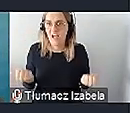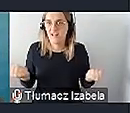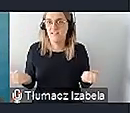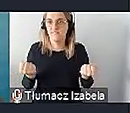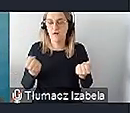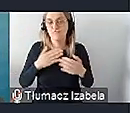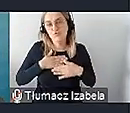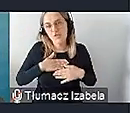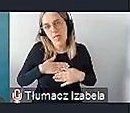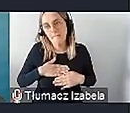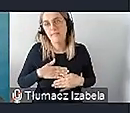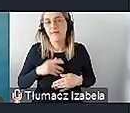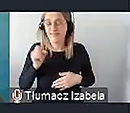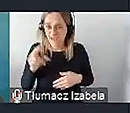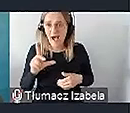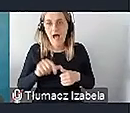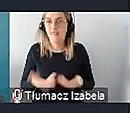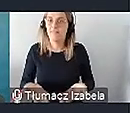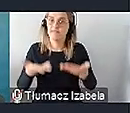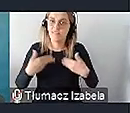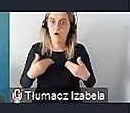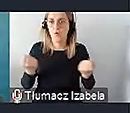ale nie przyniesie nam jakichś wymiernych korzyści,